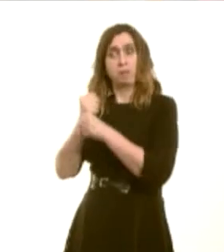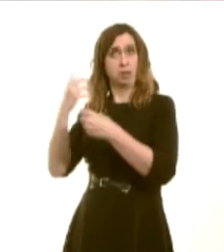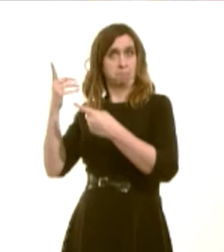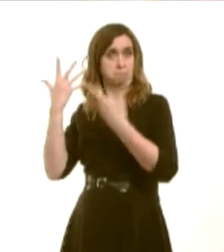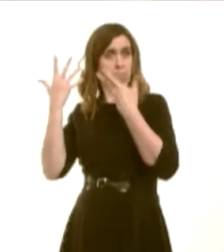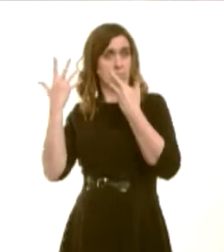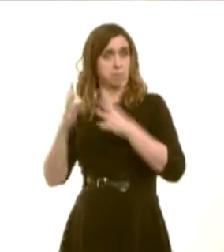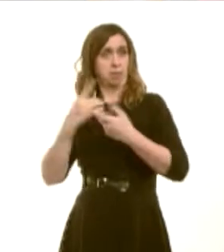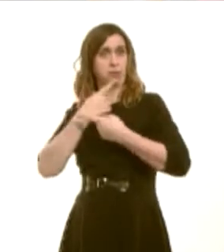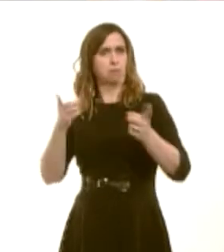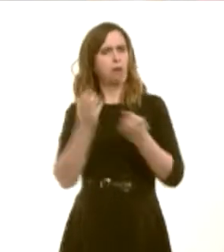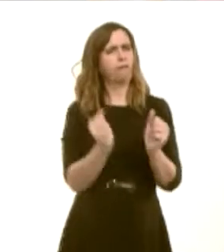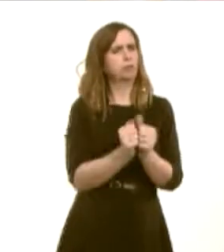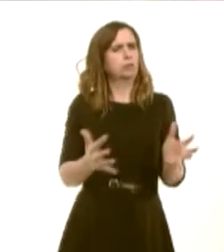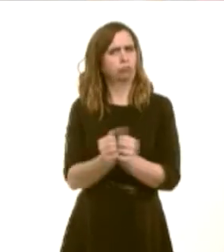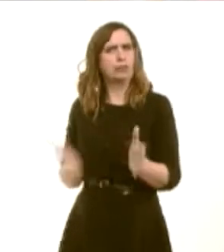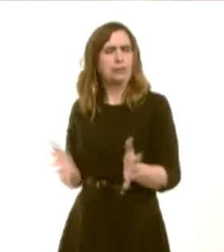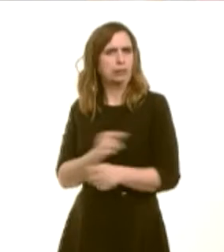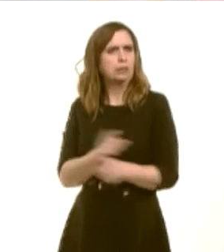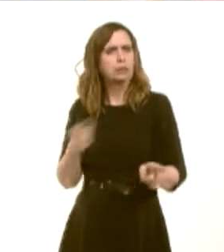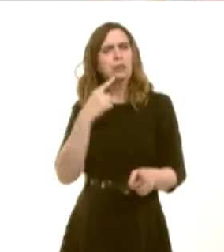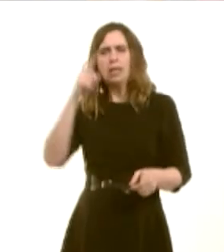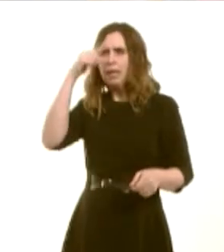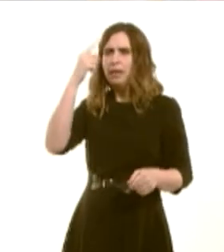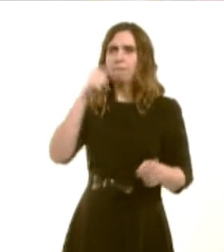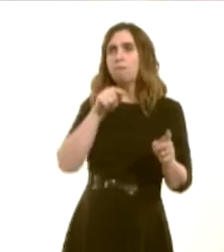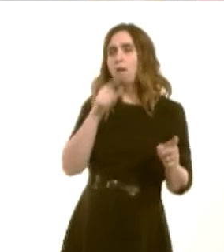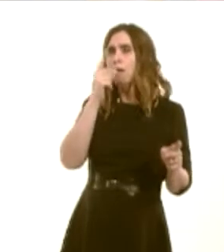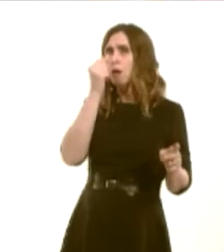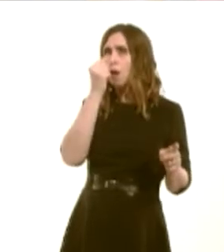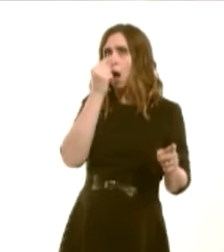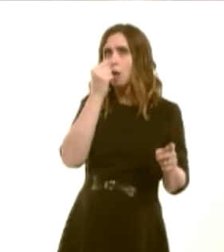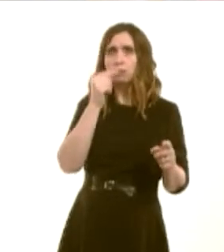hynnyín awr, wrth gwrs. Maen nhwín gallu cymryd yr iaith Gymraeg i ystyriaeth. Yn ail,